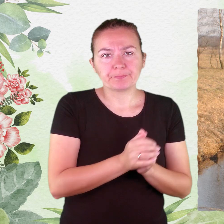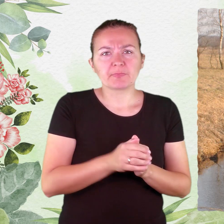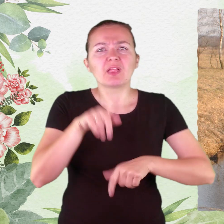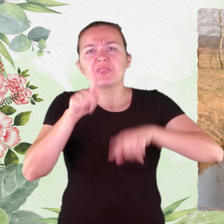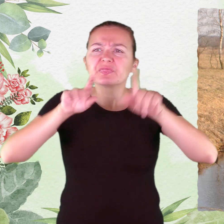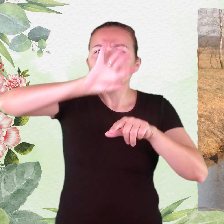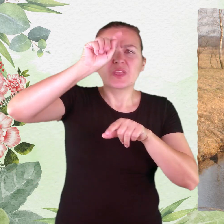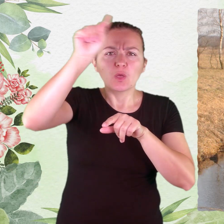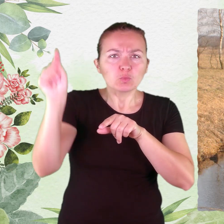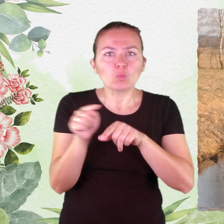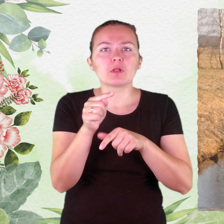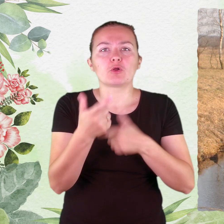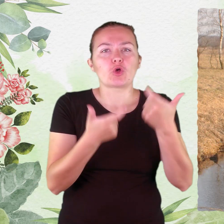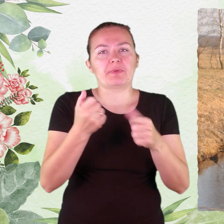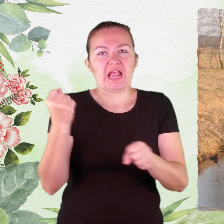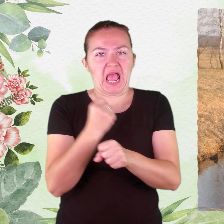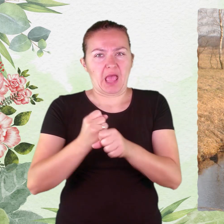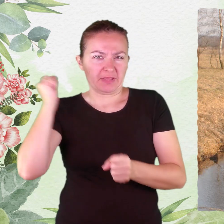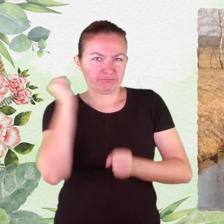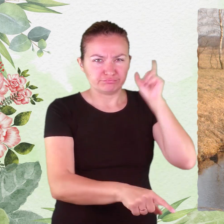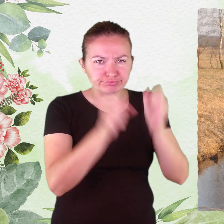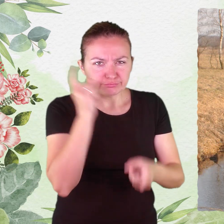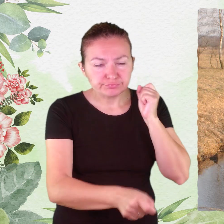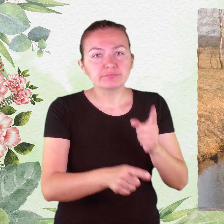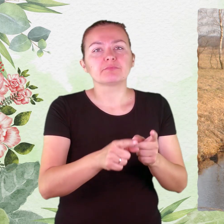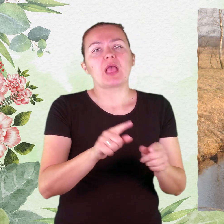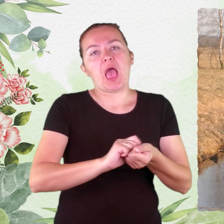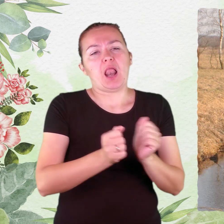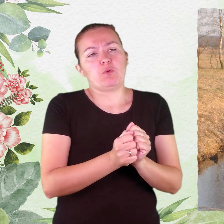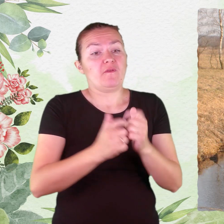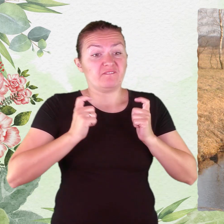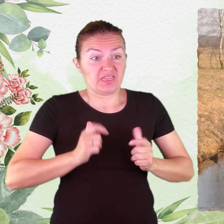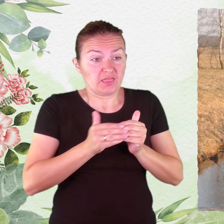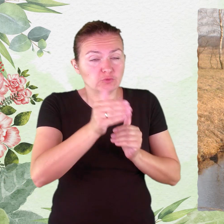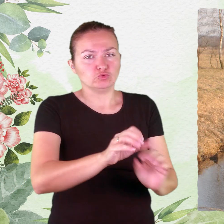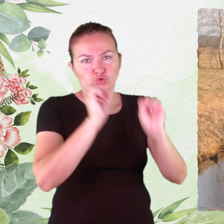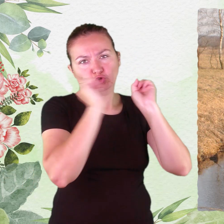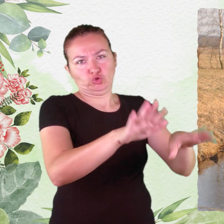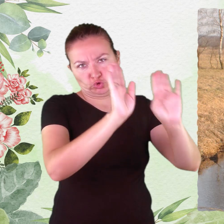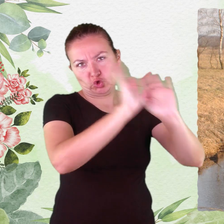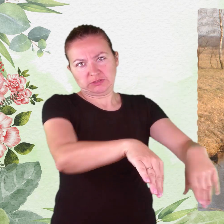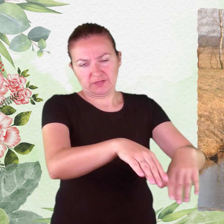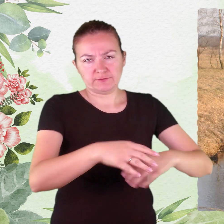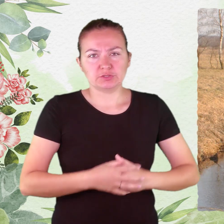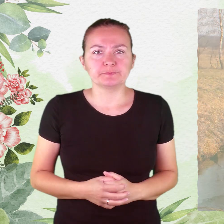W innych regionach kamienowano ją albo zostawiano poza wsią.